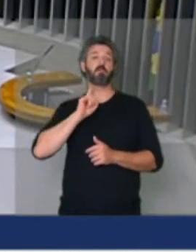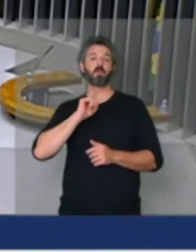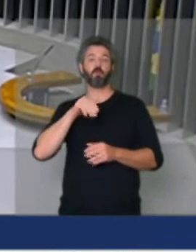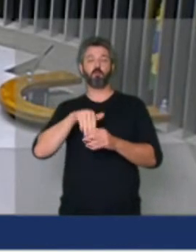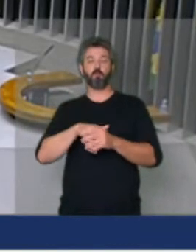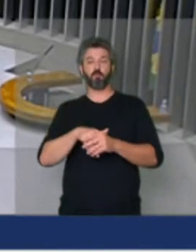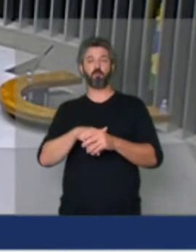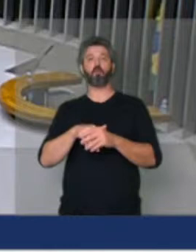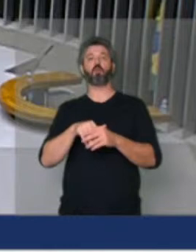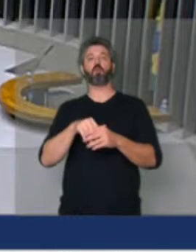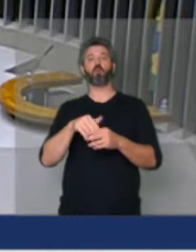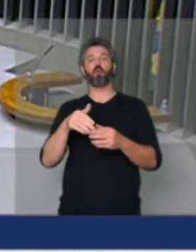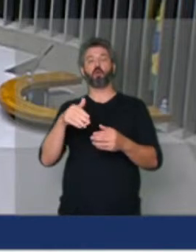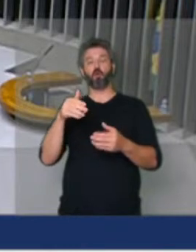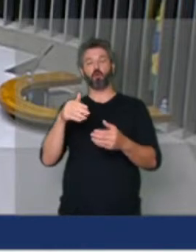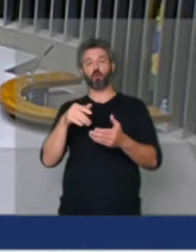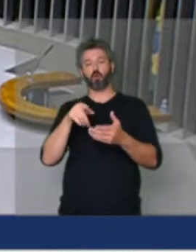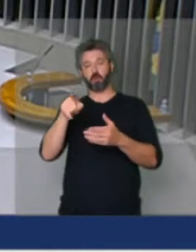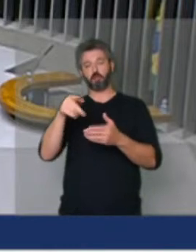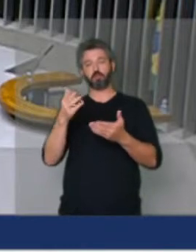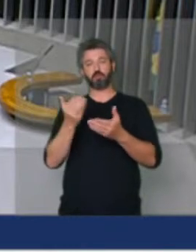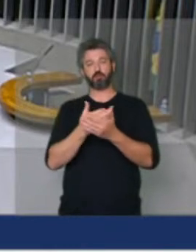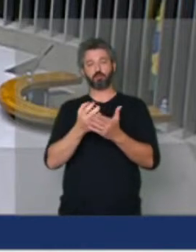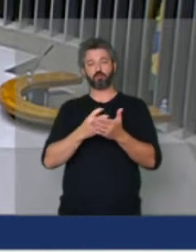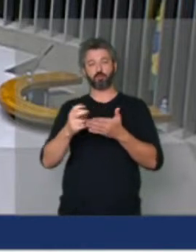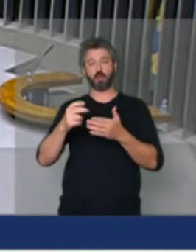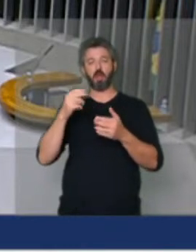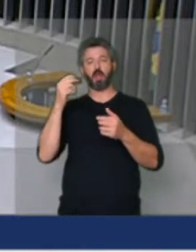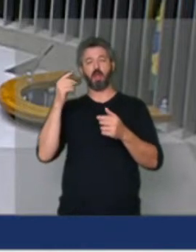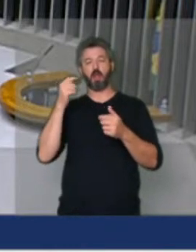PAUTA COM O PARTIDO. -- [PRESIDENTE]: DEPUTADO ZÉ NELTO AGREGADO O